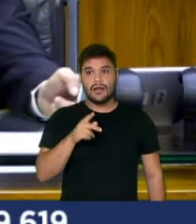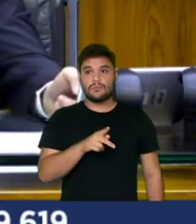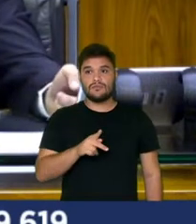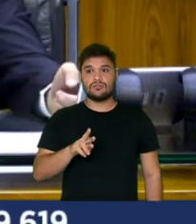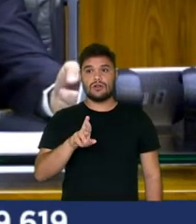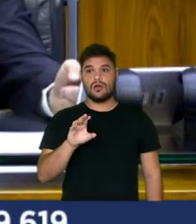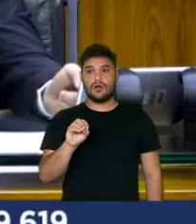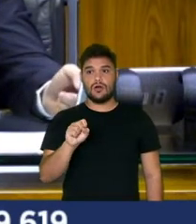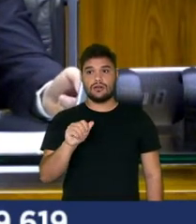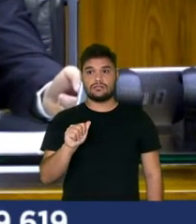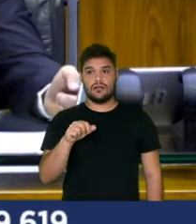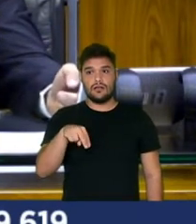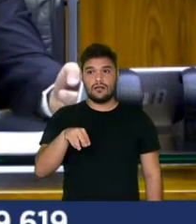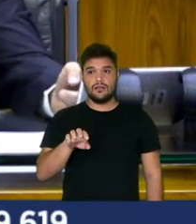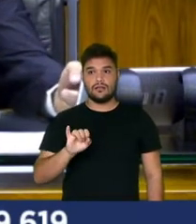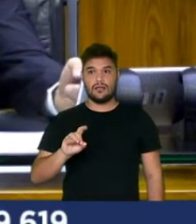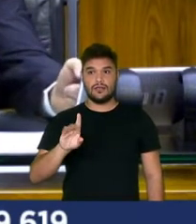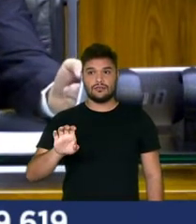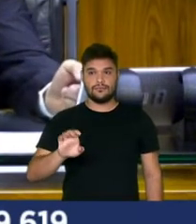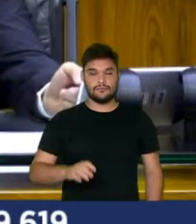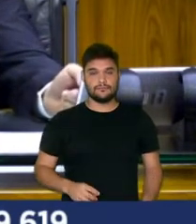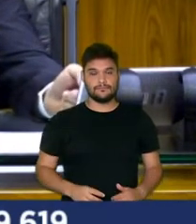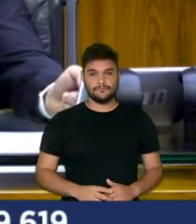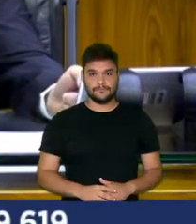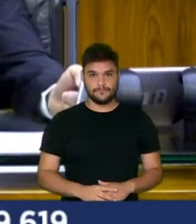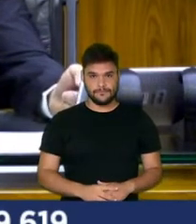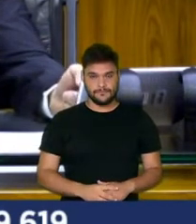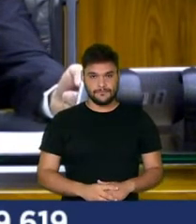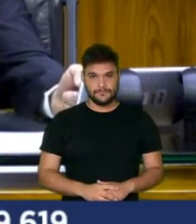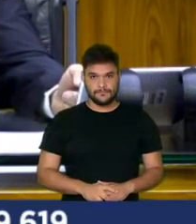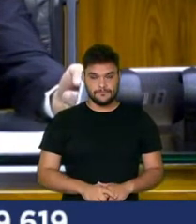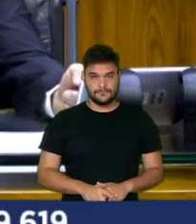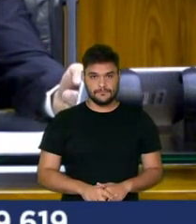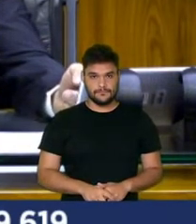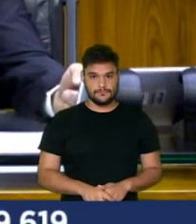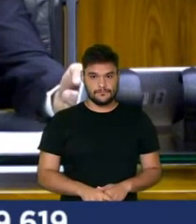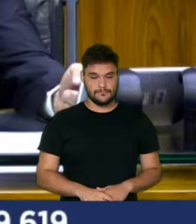[PRESIDENTE]: OBRIGADO, DEPUTADO. DEPUTADA